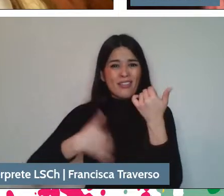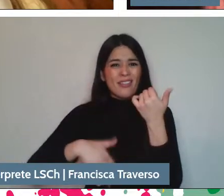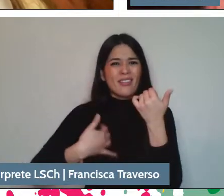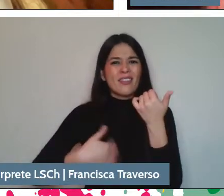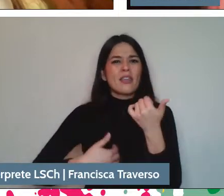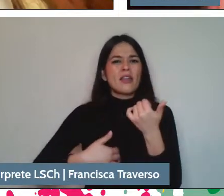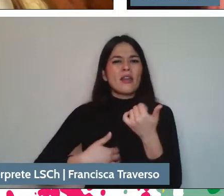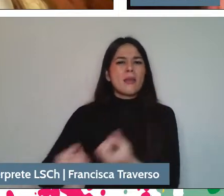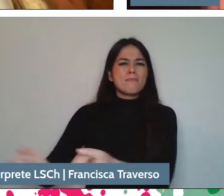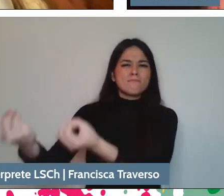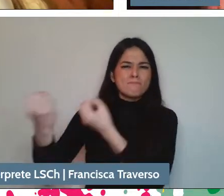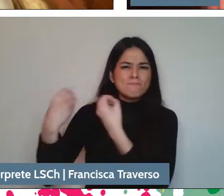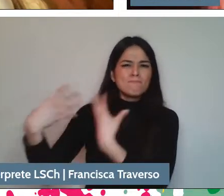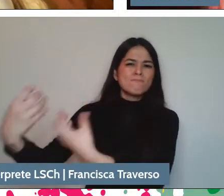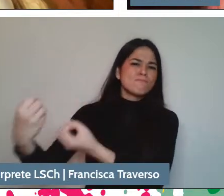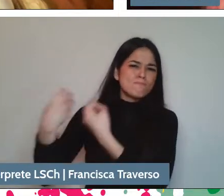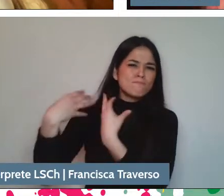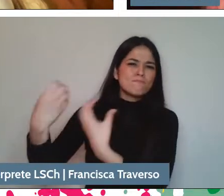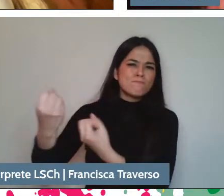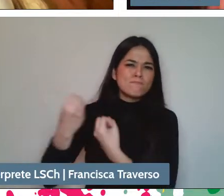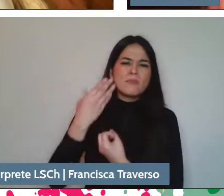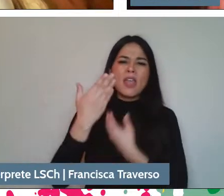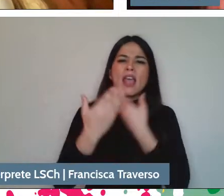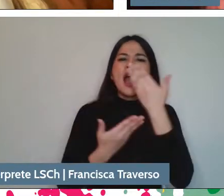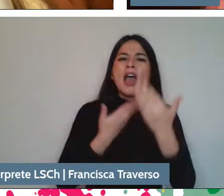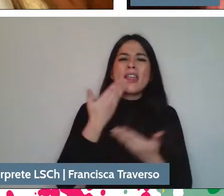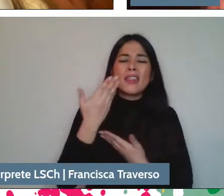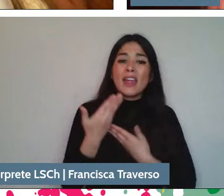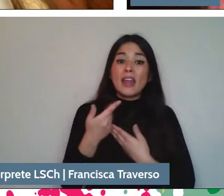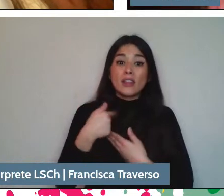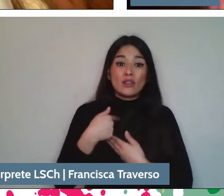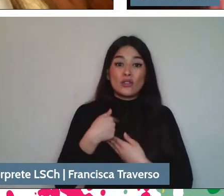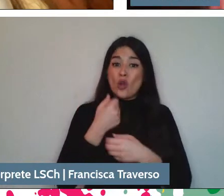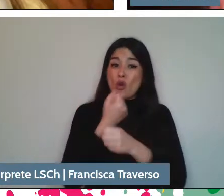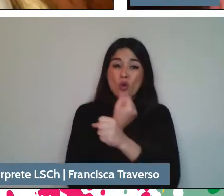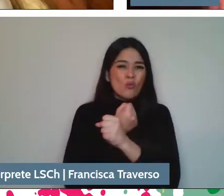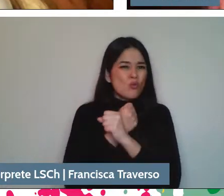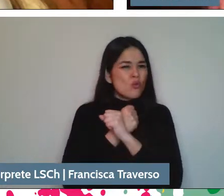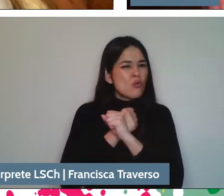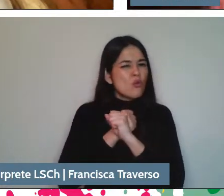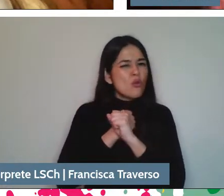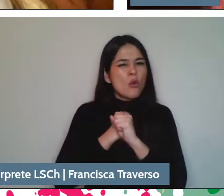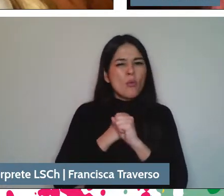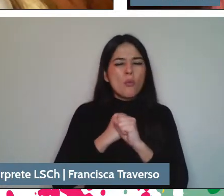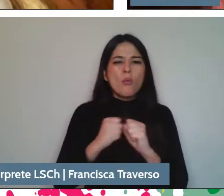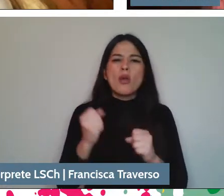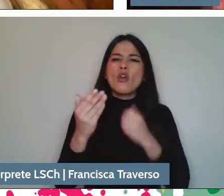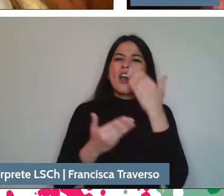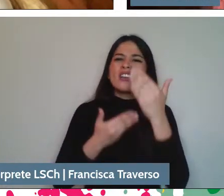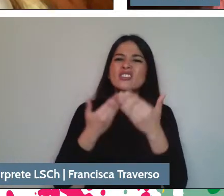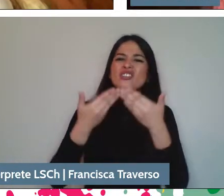y yo no soy capaz de reproducir una canción que ya exista. Entonces, simplemente toda la familia: